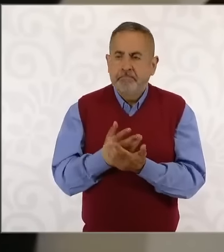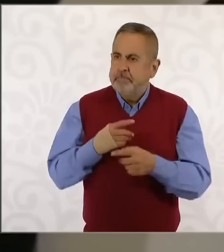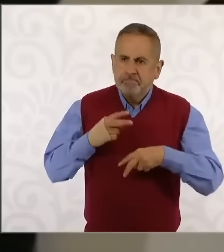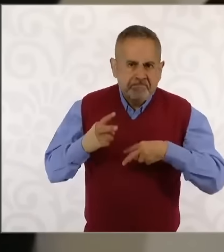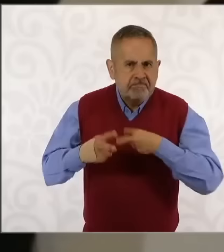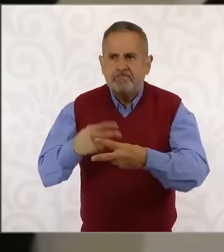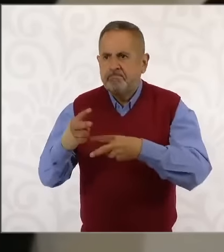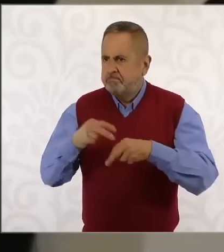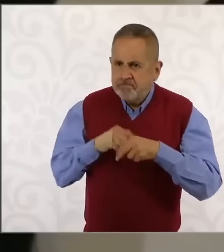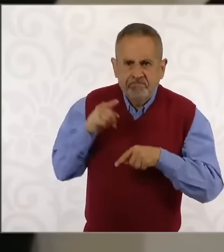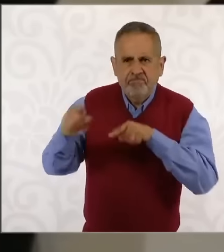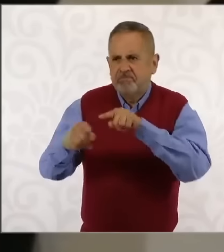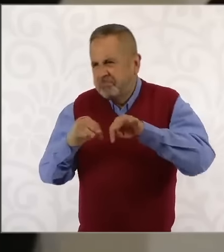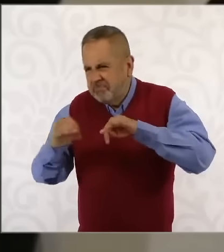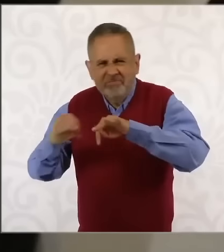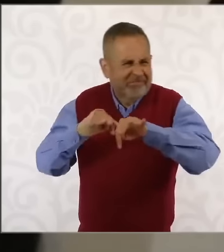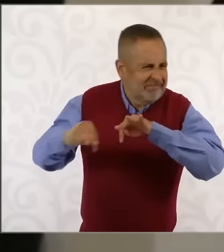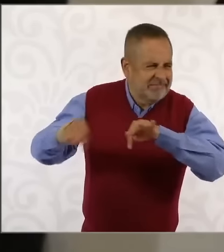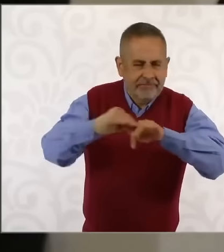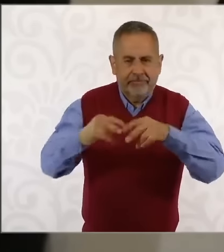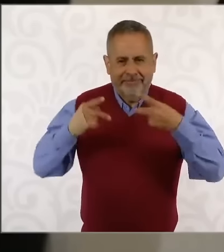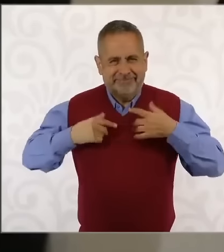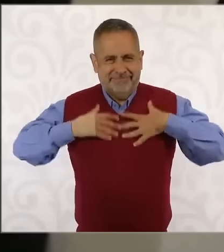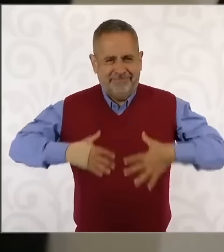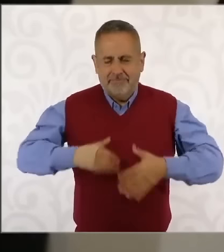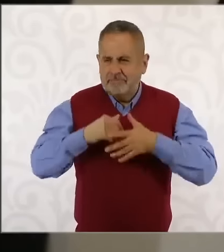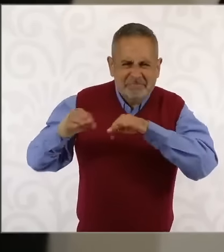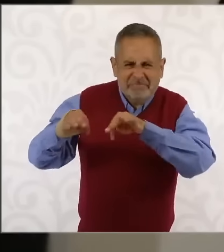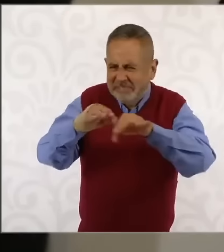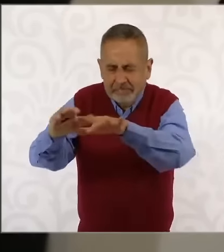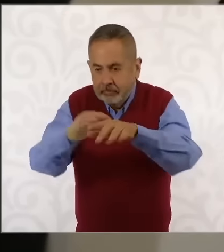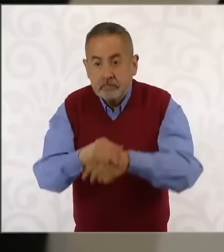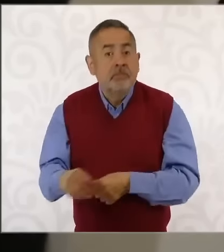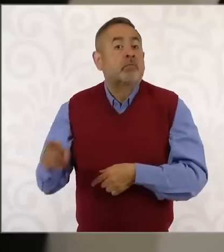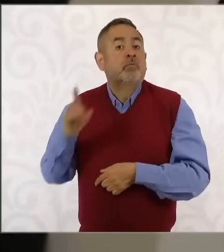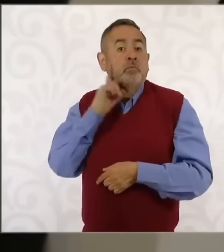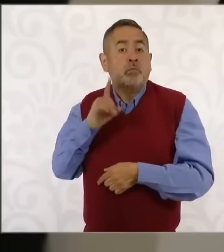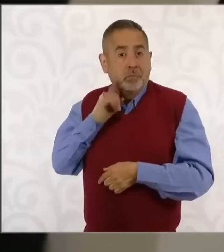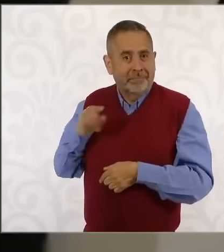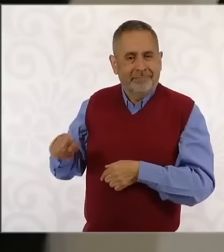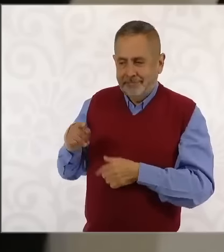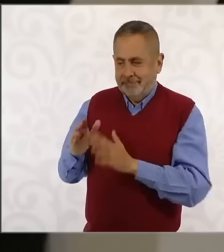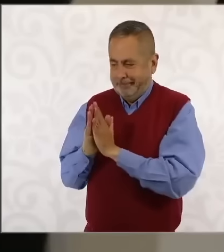de sus municipios y están ahí. eh le entregó un libro, le entregó un libro eh que fue de que es